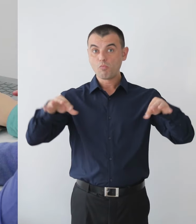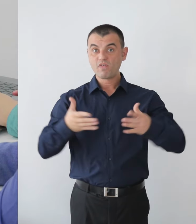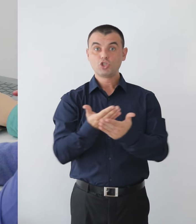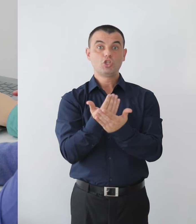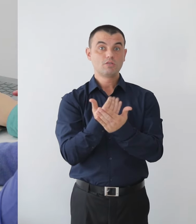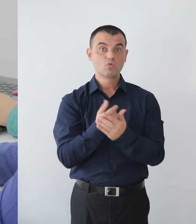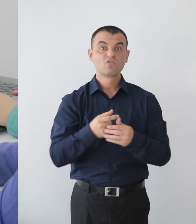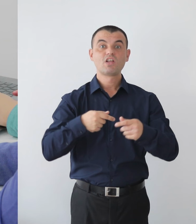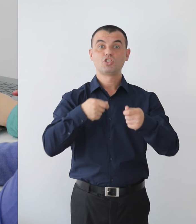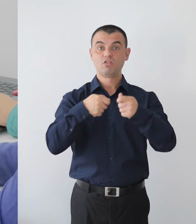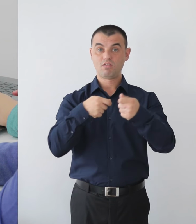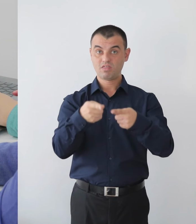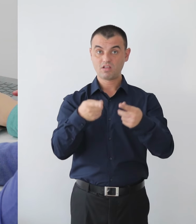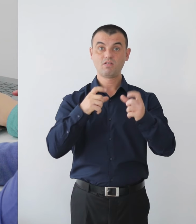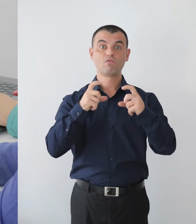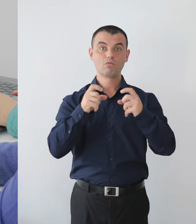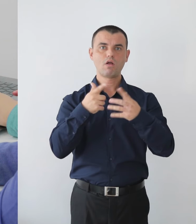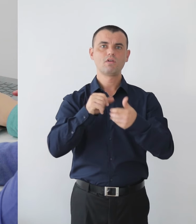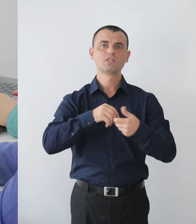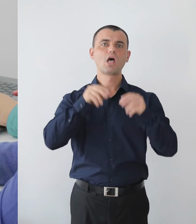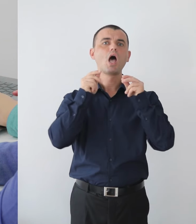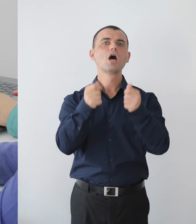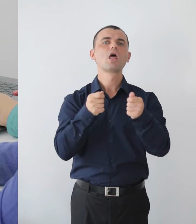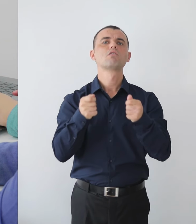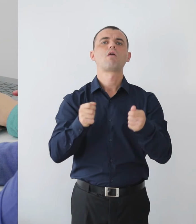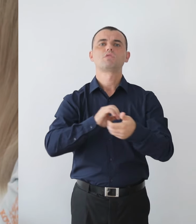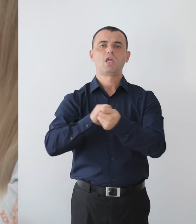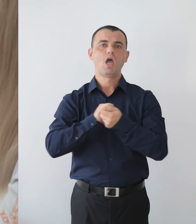Купувачите или потребителите на стокова фотография са рекламни агенции,